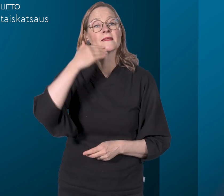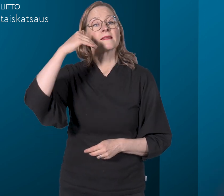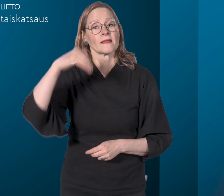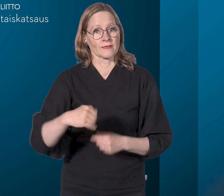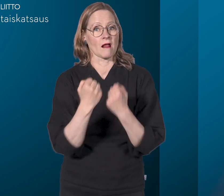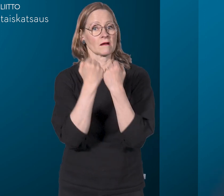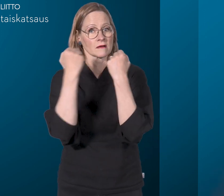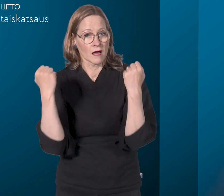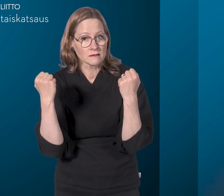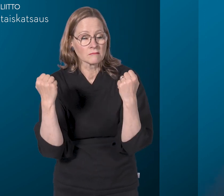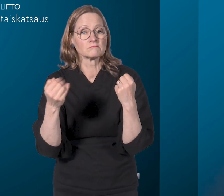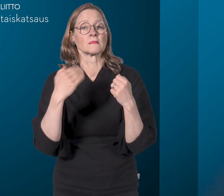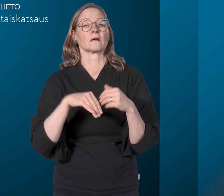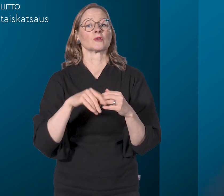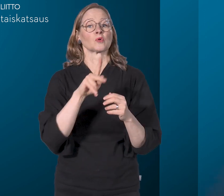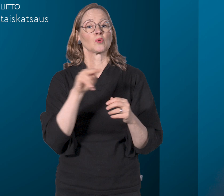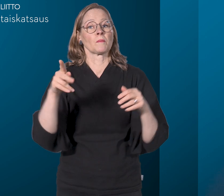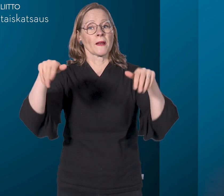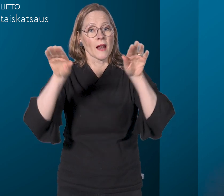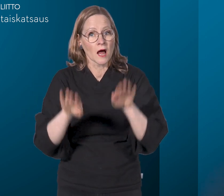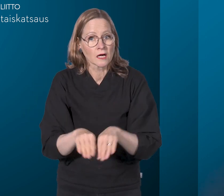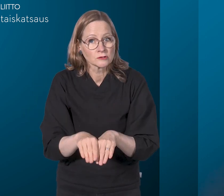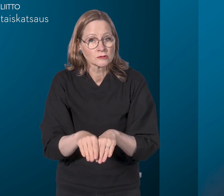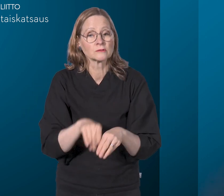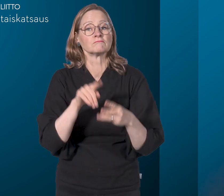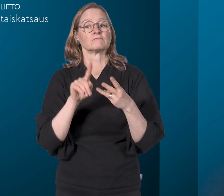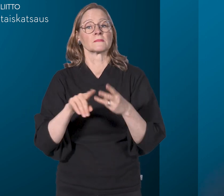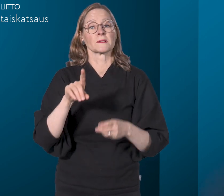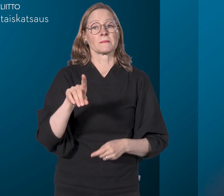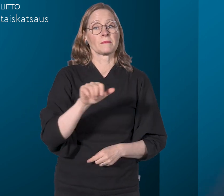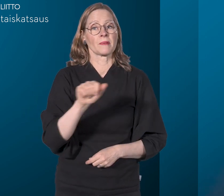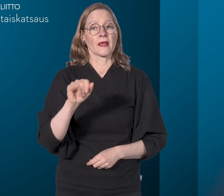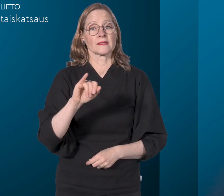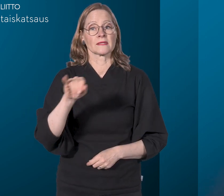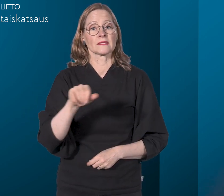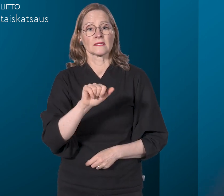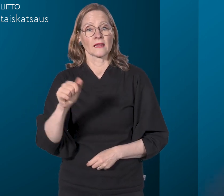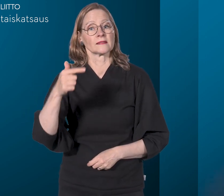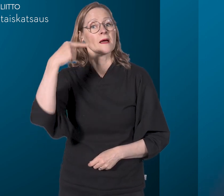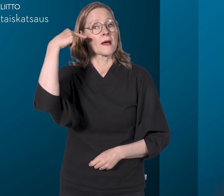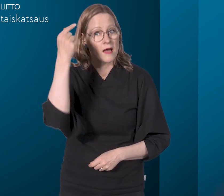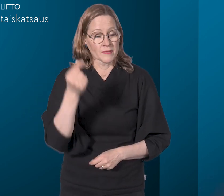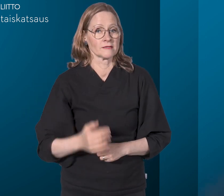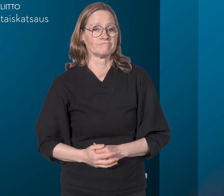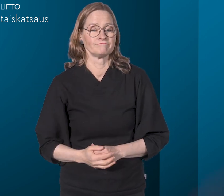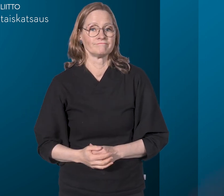Etelä-Karjala, Kymenlaakso ja Päijät-Häme.